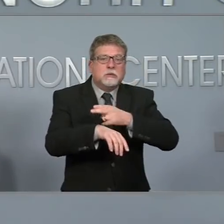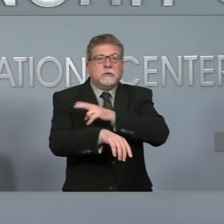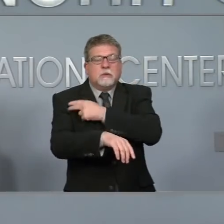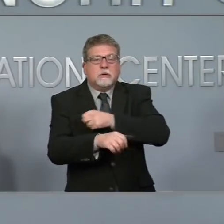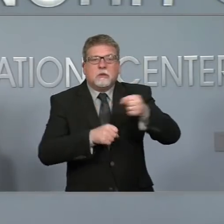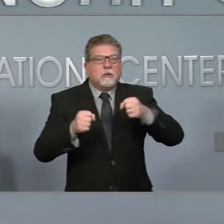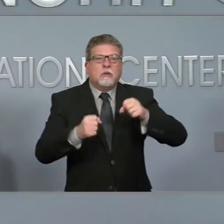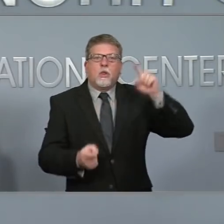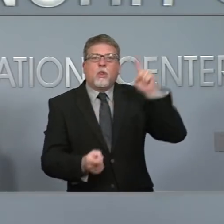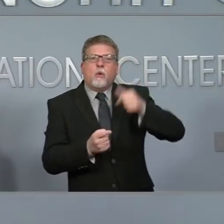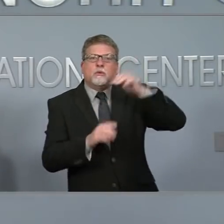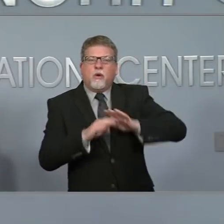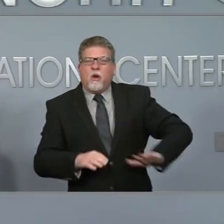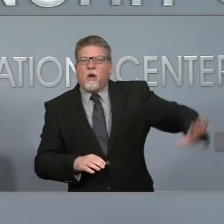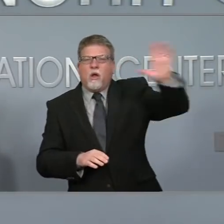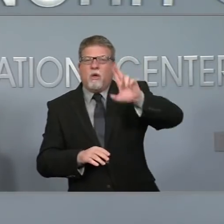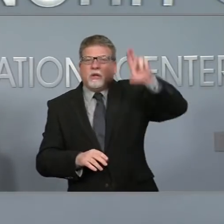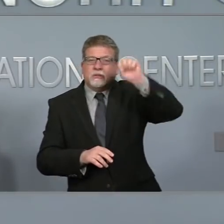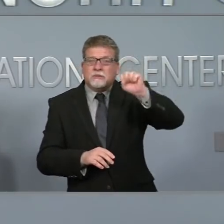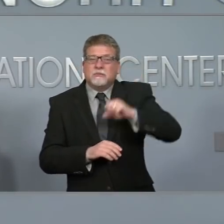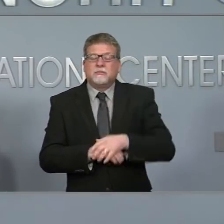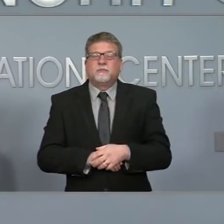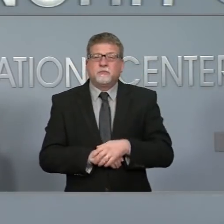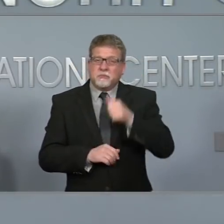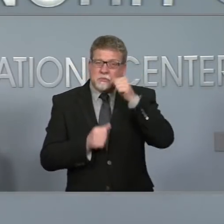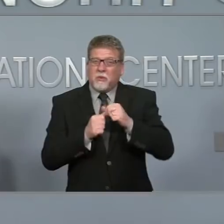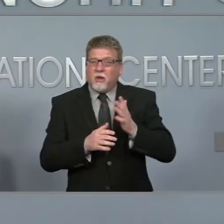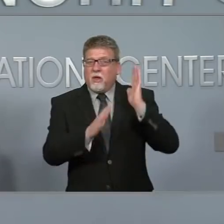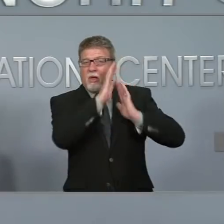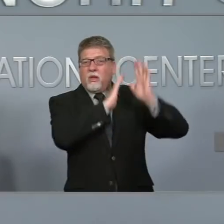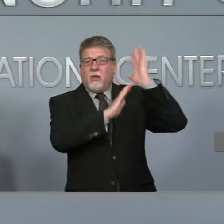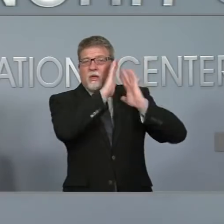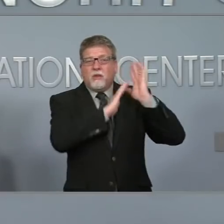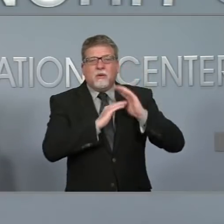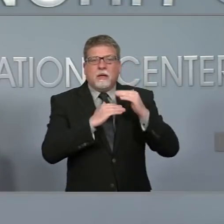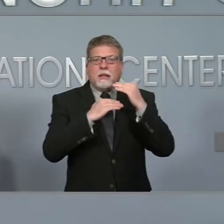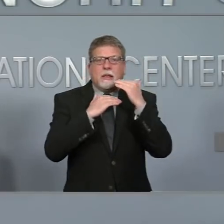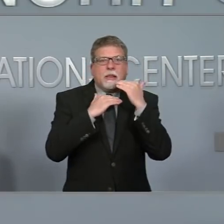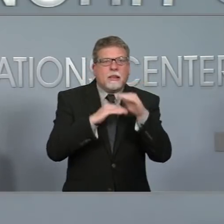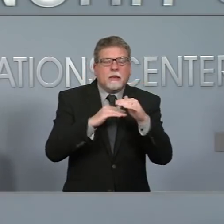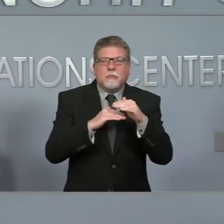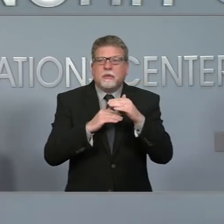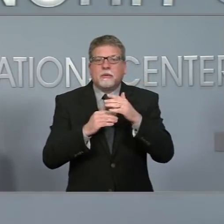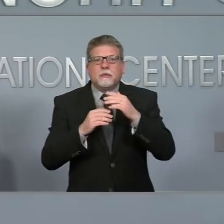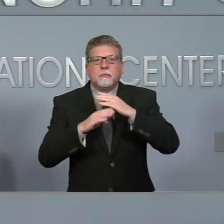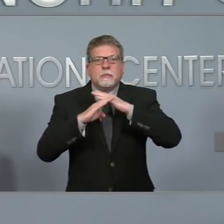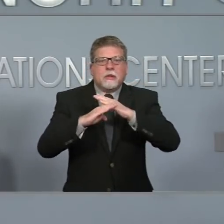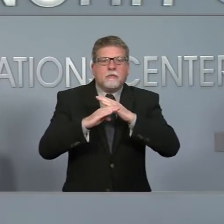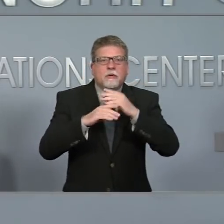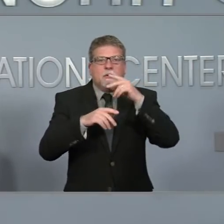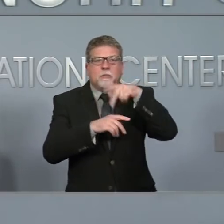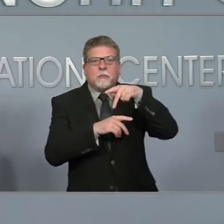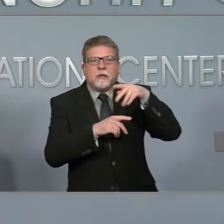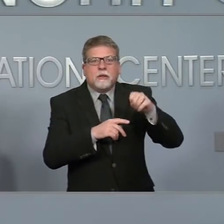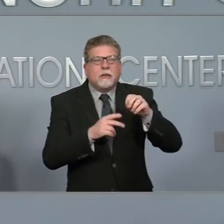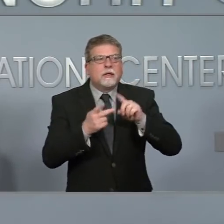estados con menor número de